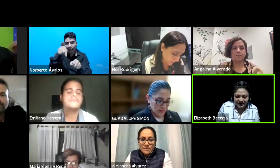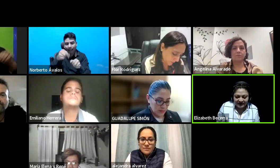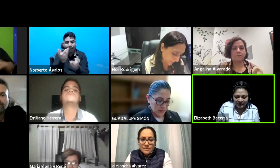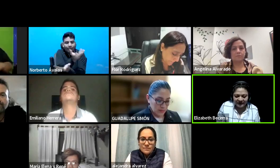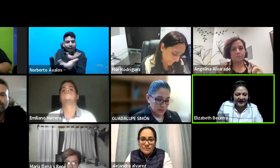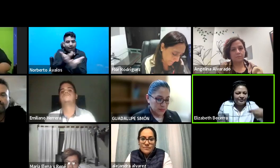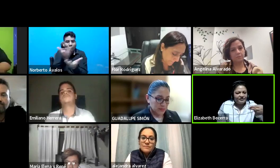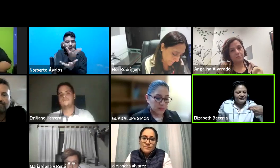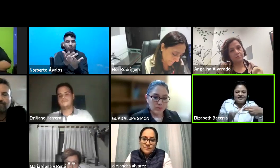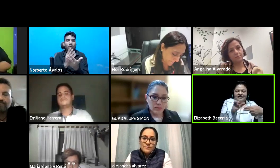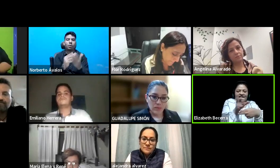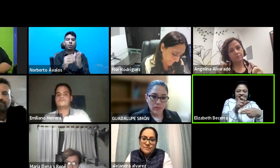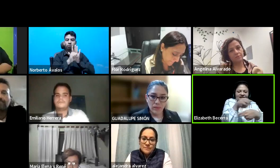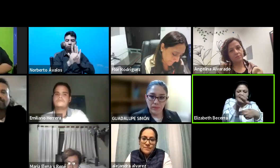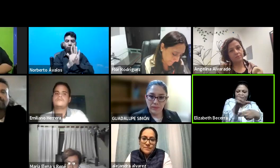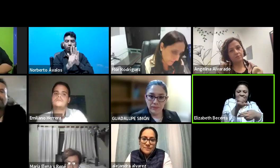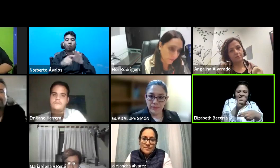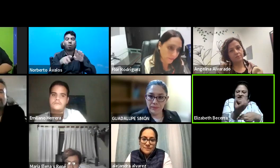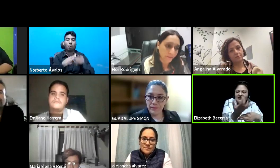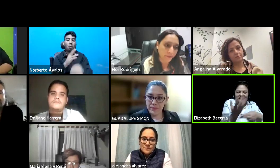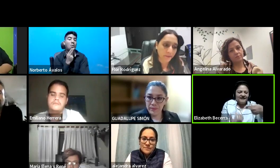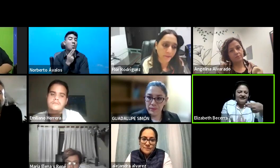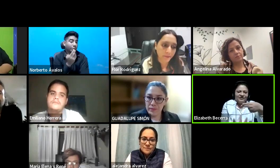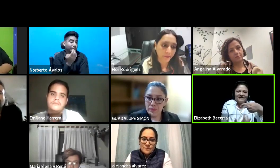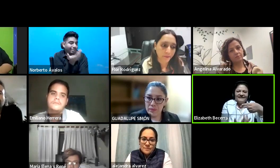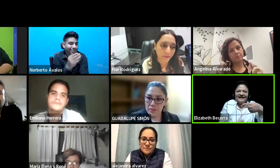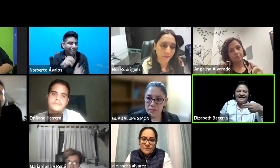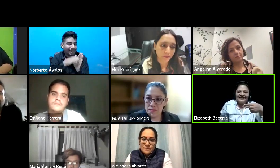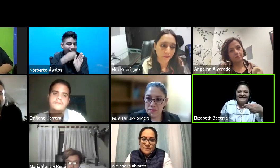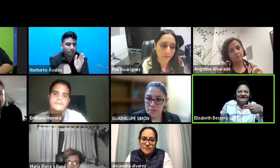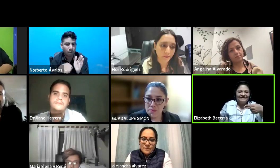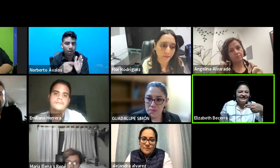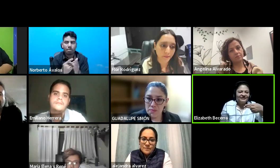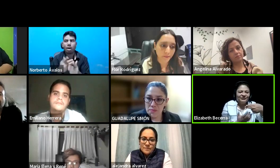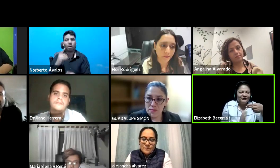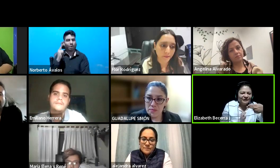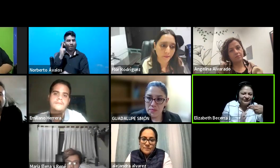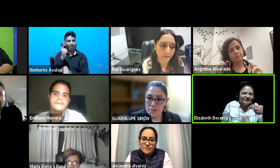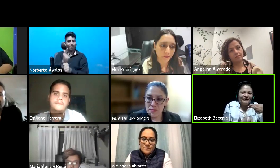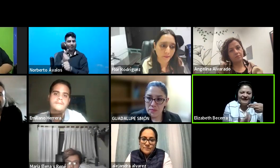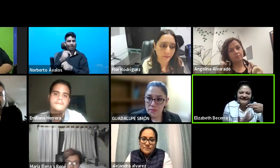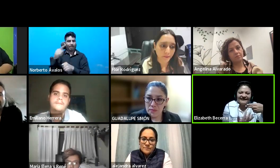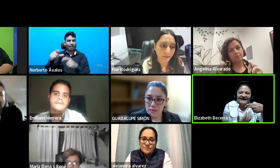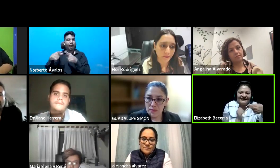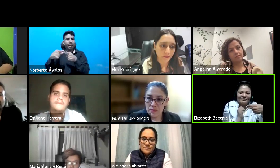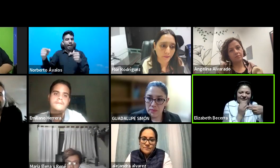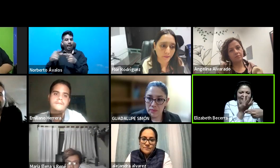an esas representaciones simbólicas, lo que si no te que sí note es que, por ejemplo, en Japón se hacía una seña aquí y